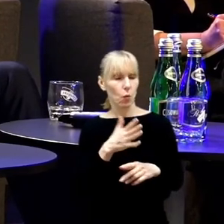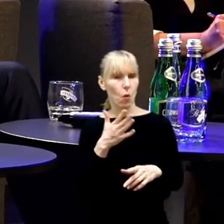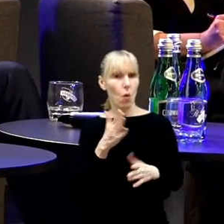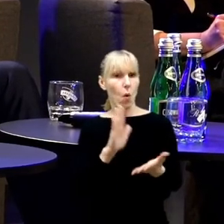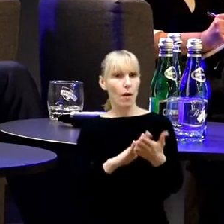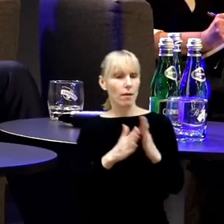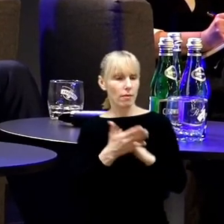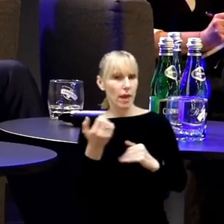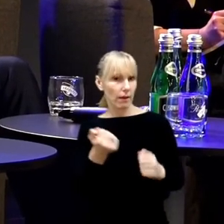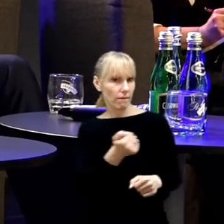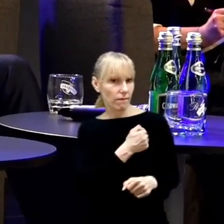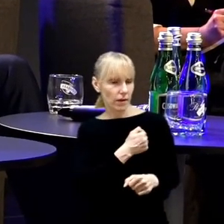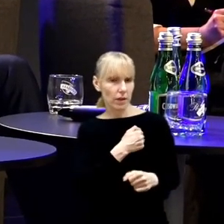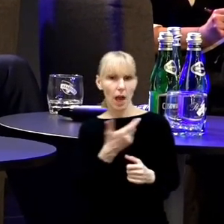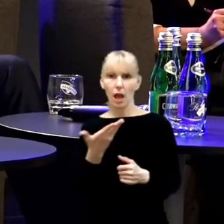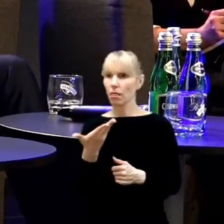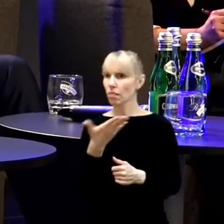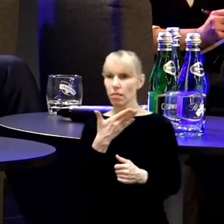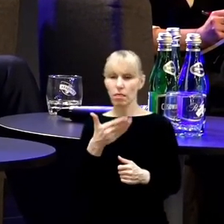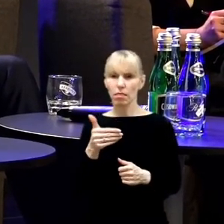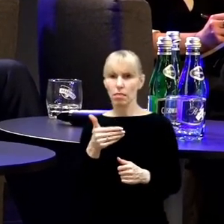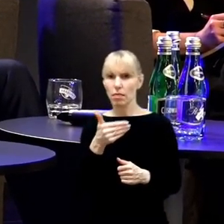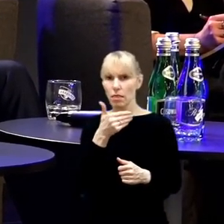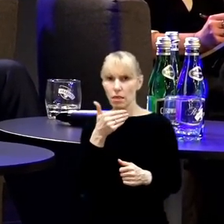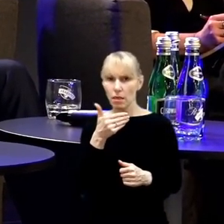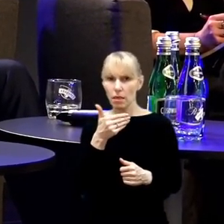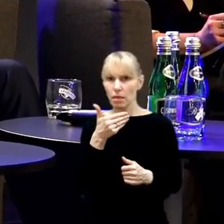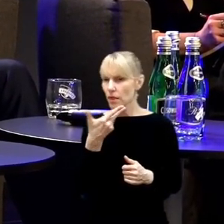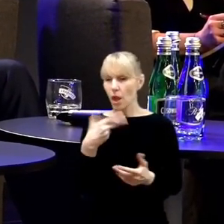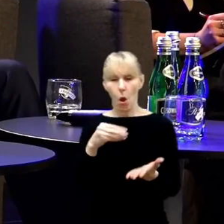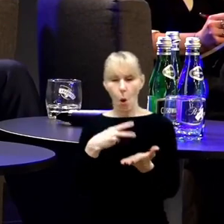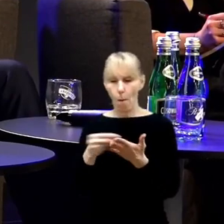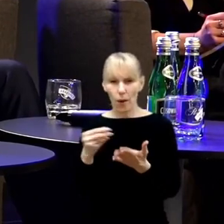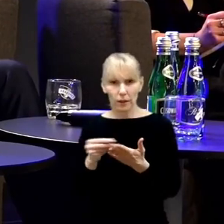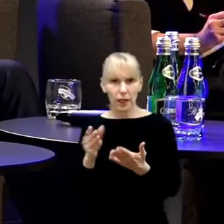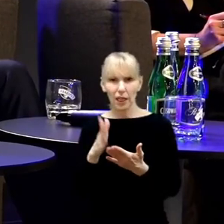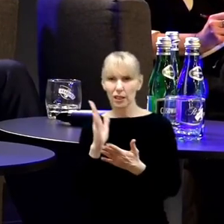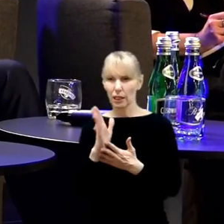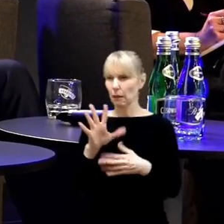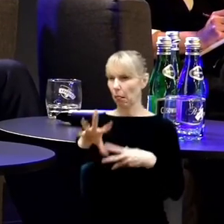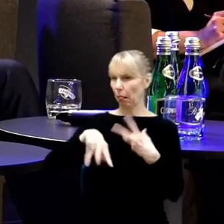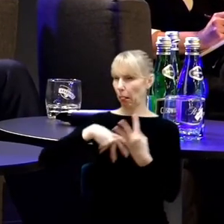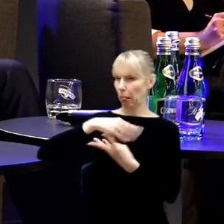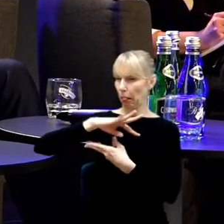Po prostu to się zwyczajnie nie opłaca. O ile, tak jak mówię, architektura dobra i zła prawdopodobnie